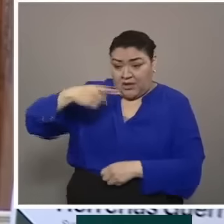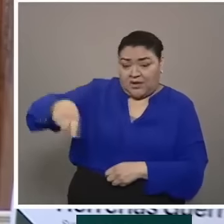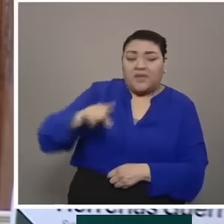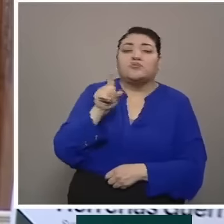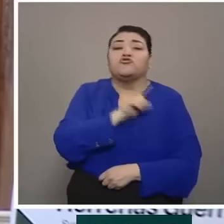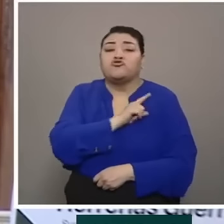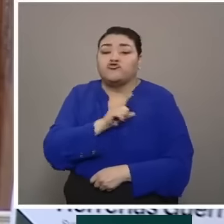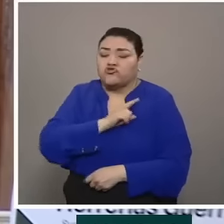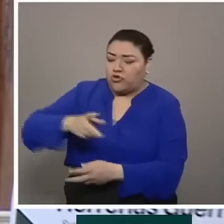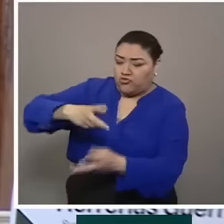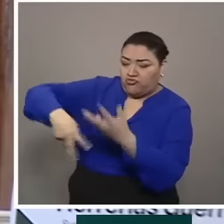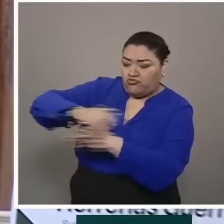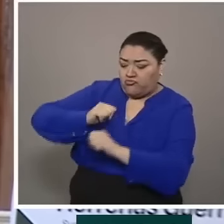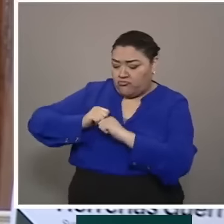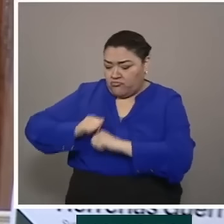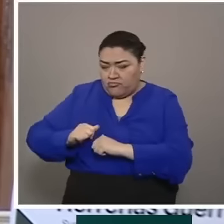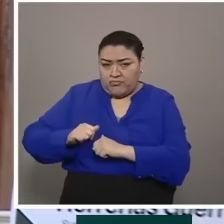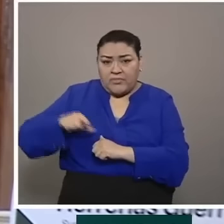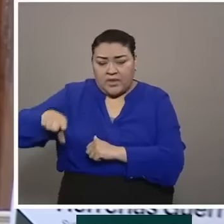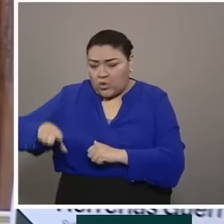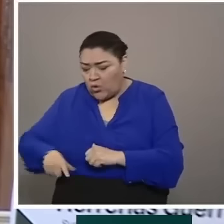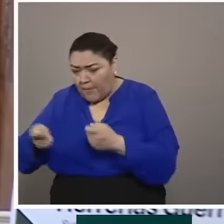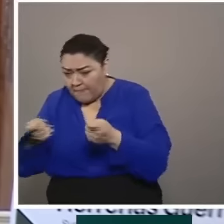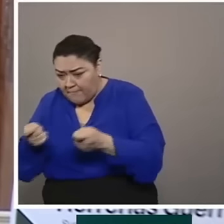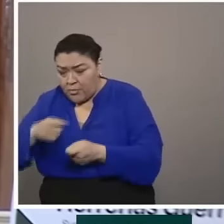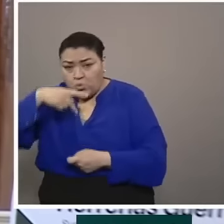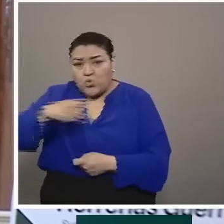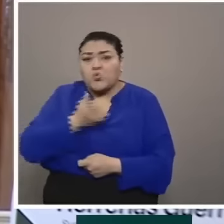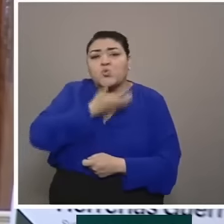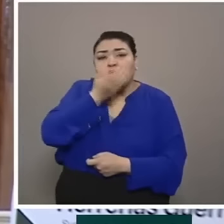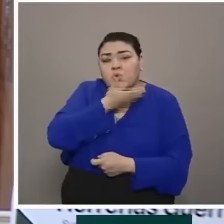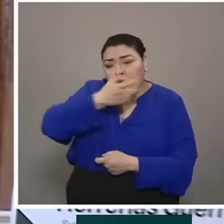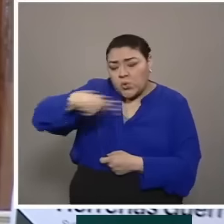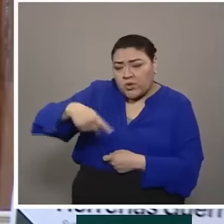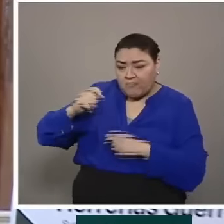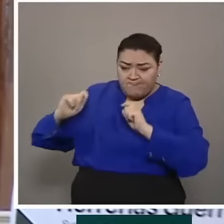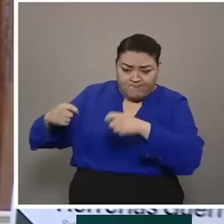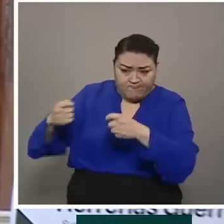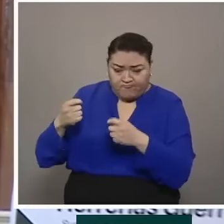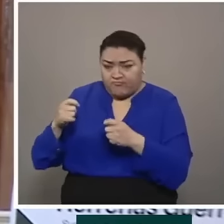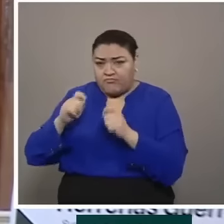el autogobierno a través de los usos y costumbres. Por eso estoy de acuerdo con el proyecto en la